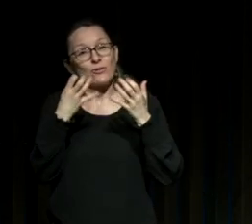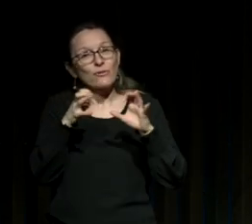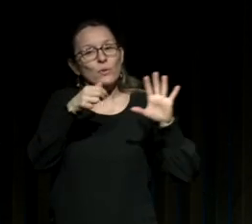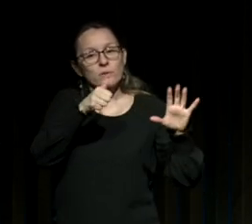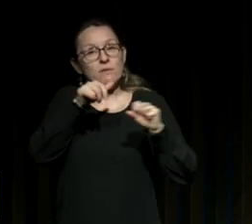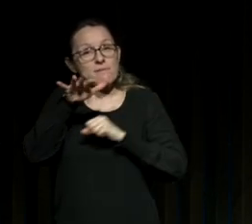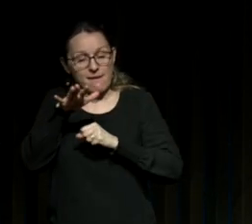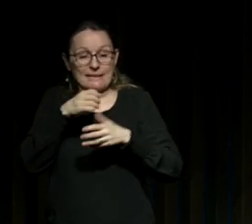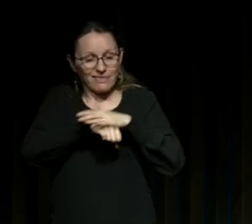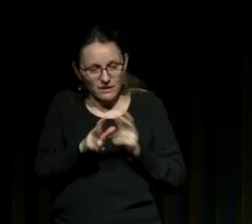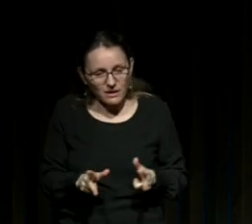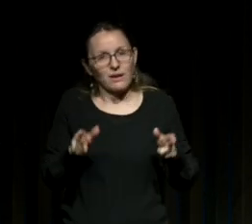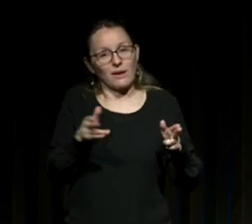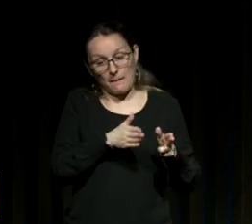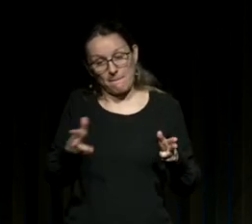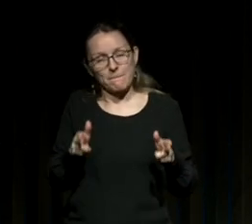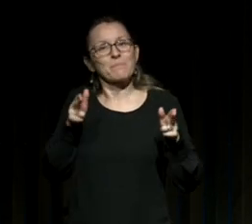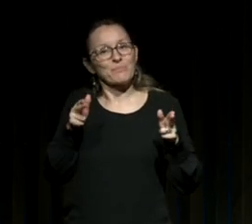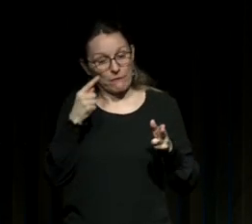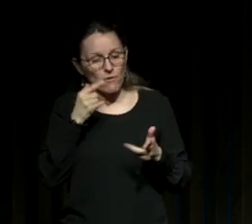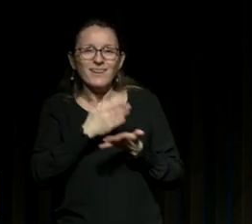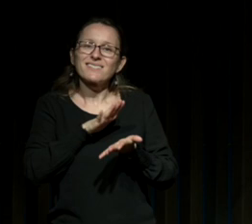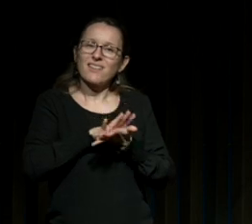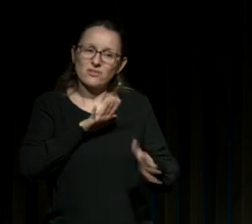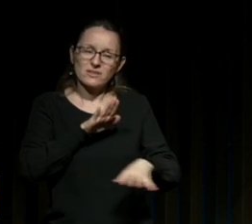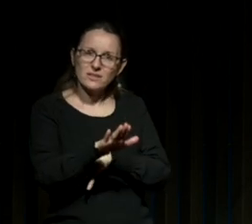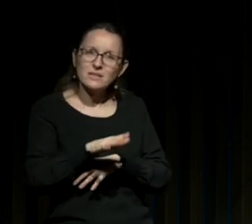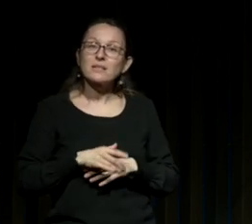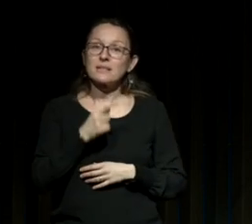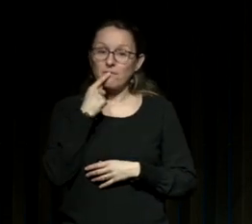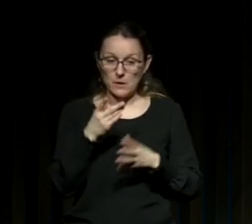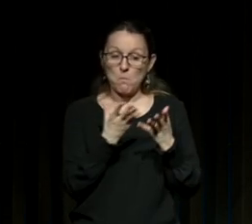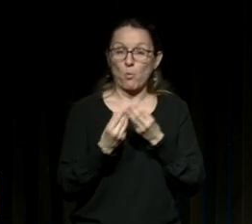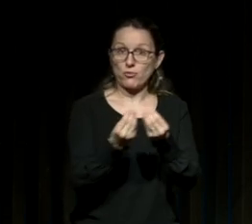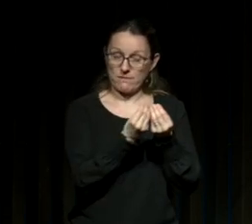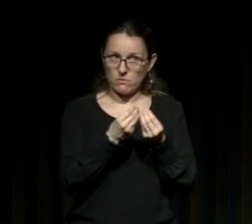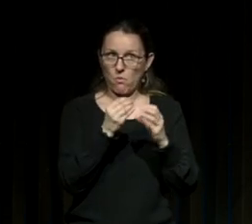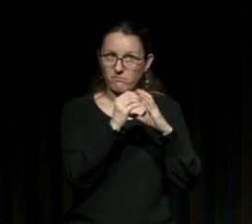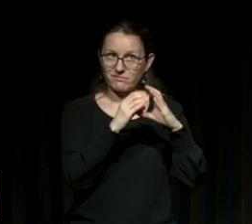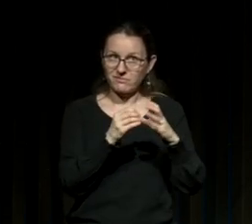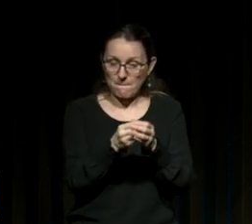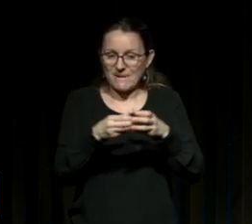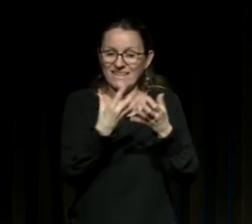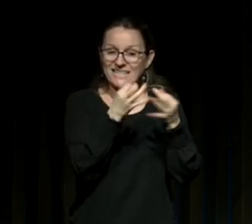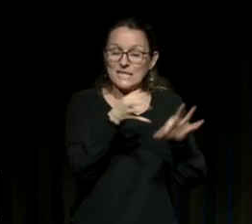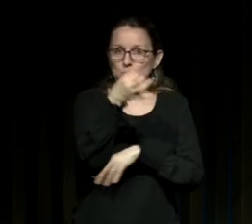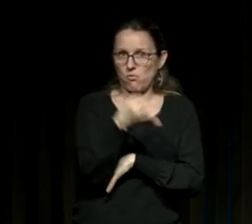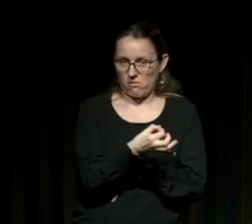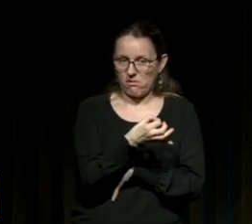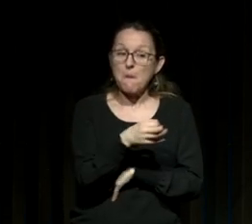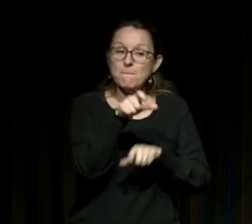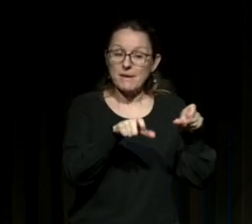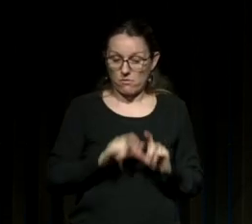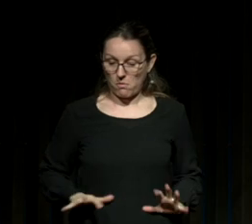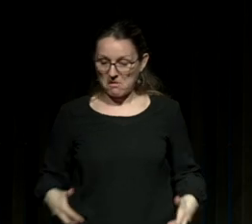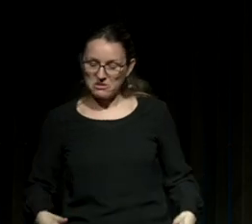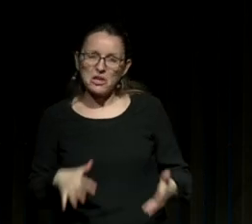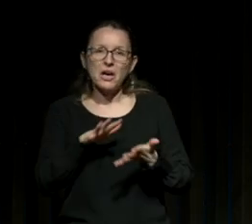on voit que pour cette classe d'âge 10 % de la population est obèse à un âge moyen de 43 à 42